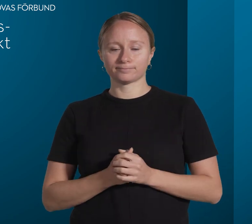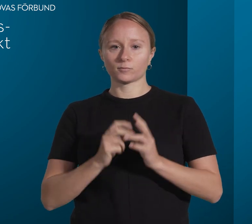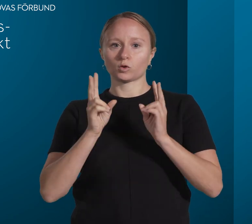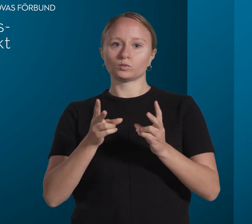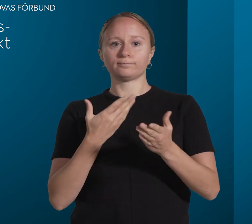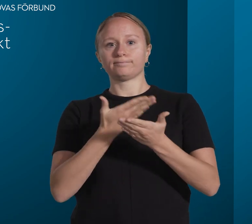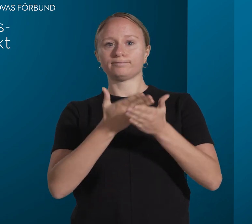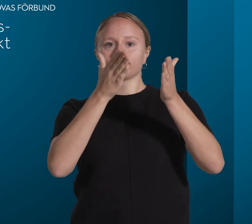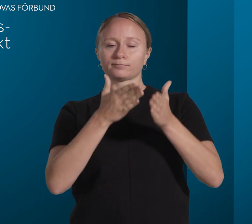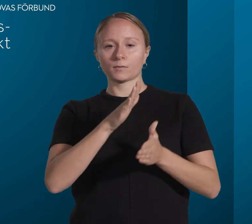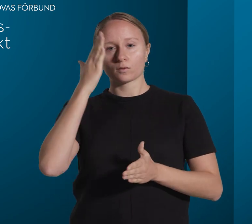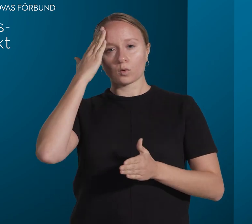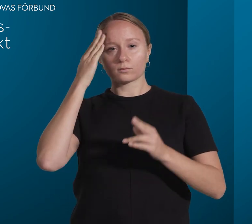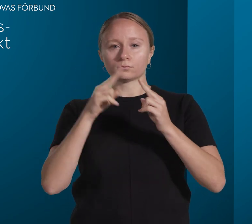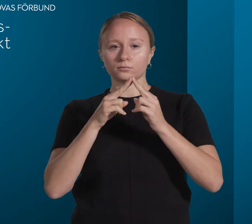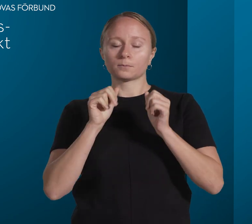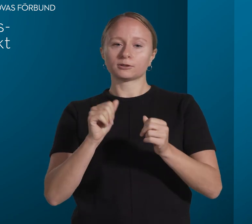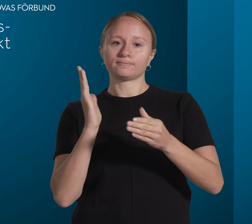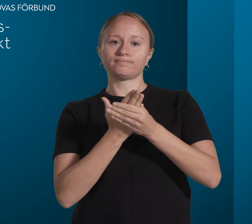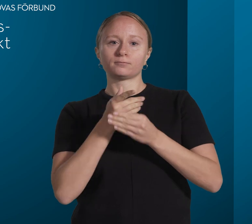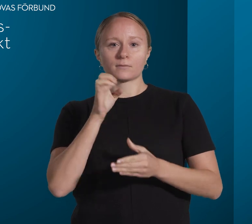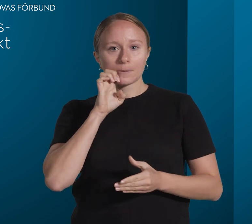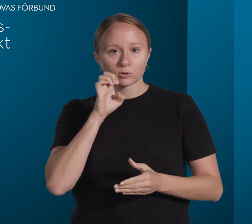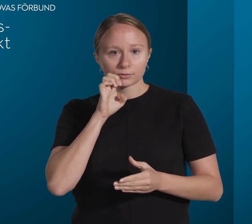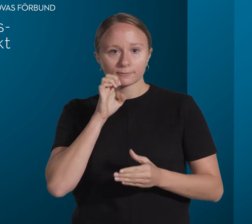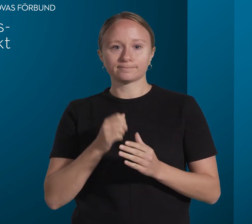Vänligen inkludera också kandidatens kontaktuppgifter.